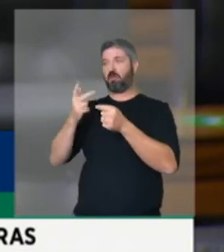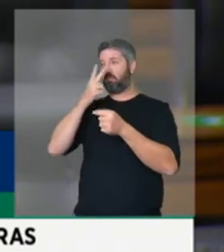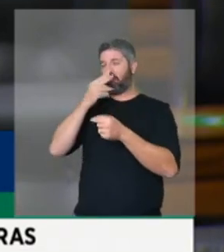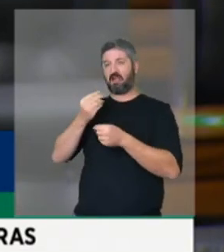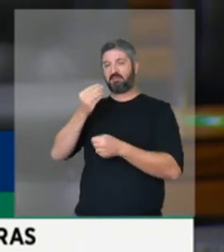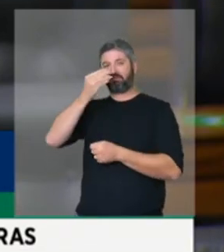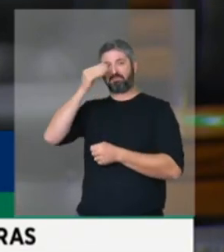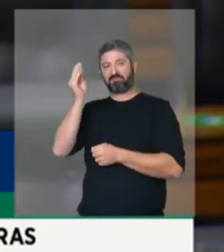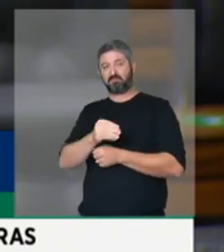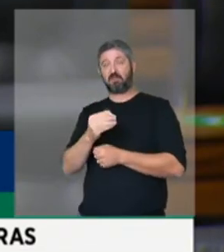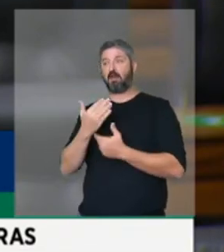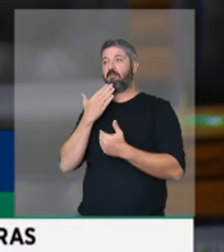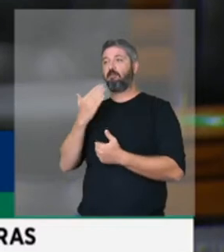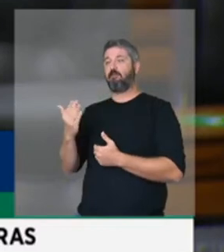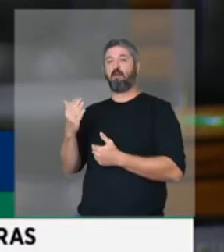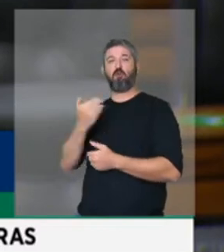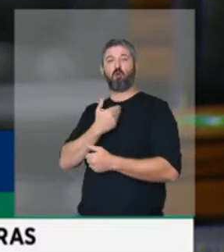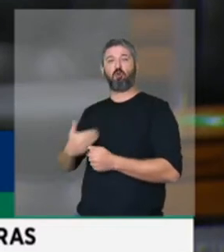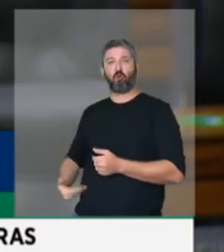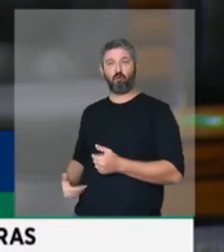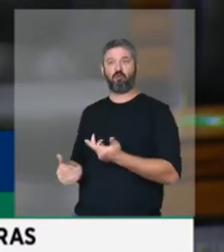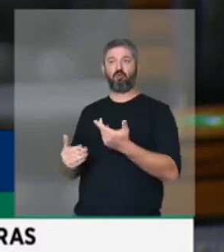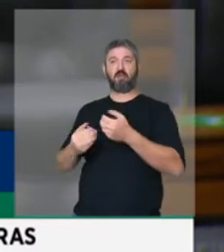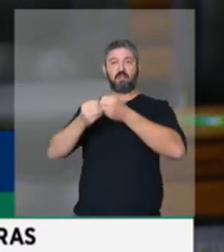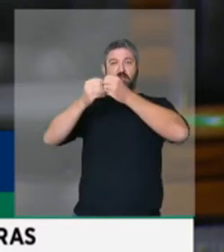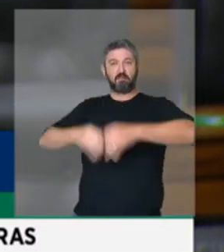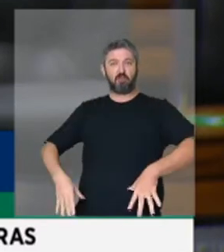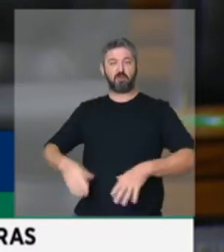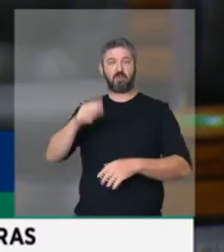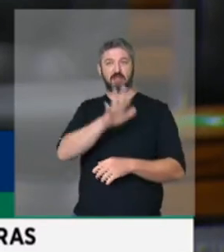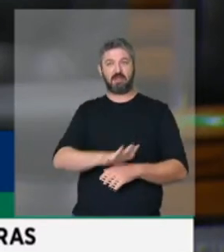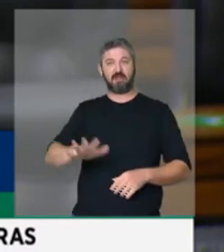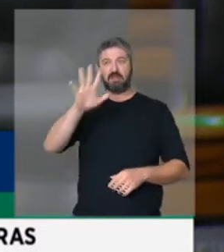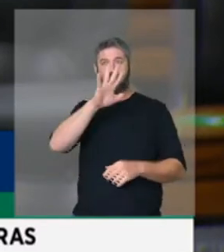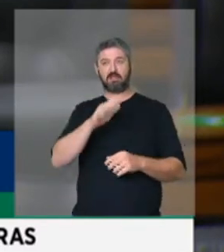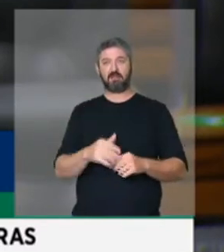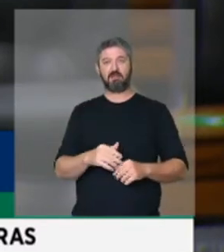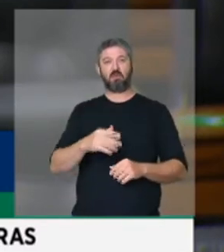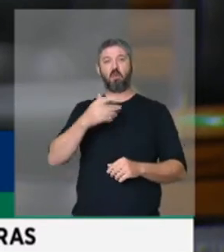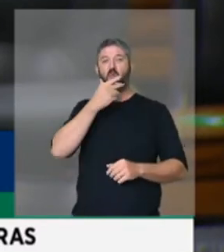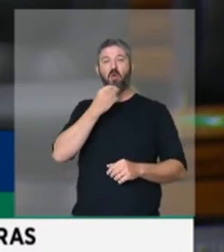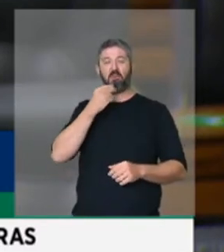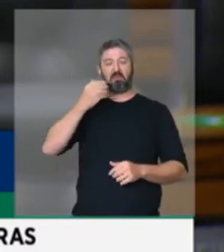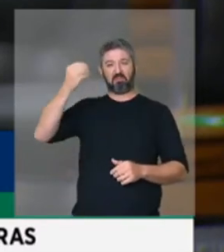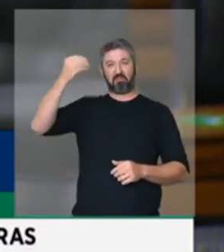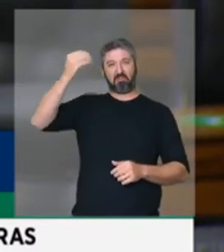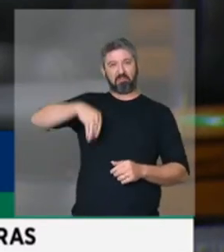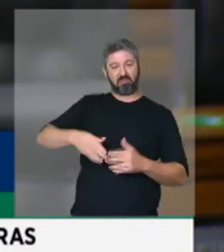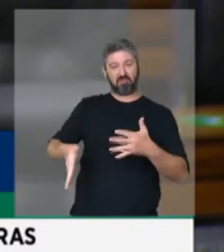DESENVOLVIMENTO. O BRASIL TEM UMA ELITE QUE NÃO TEM QUALQUER COMPROMISSO COM A NAÇÃO, COM O POVO, COM A